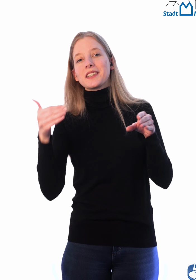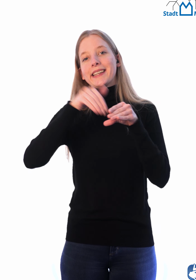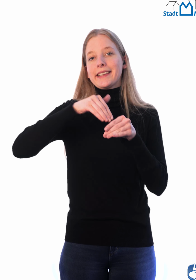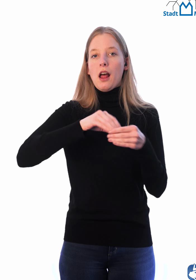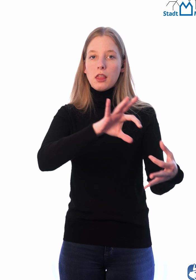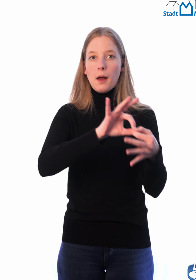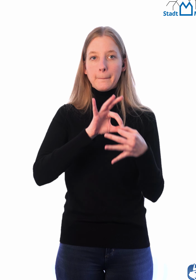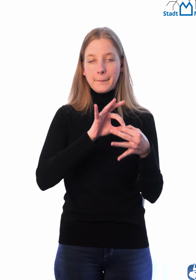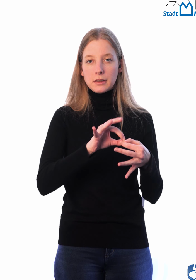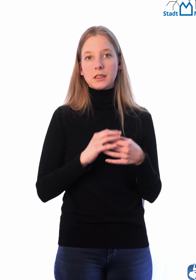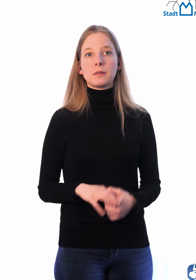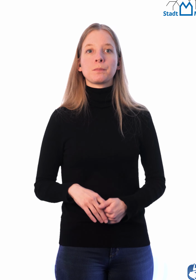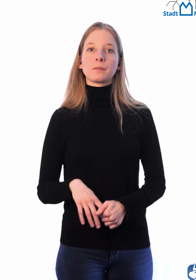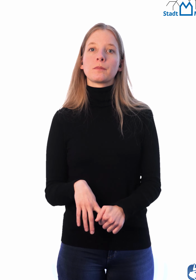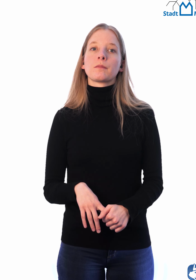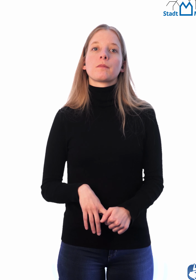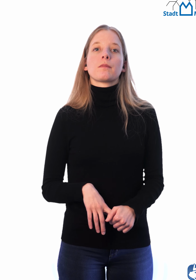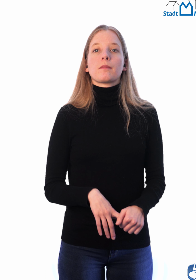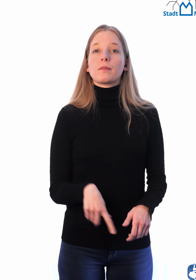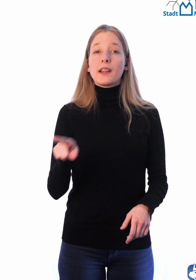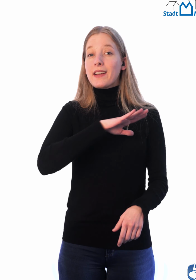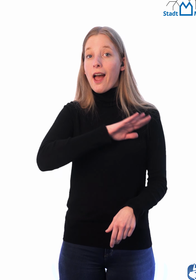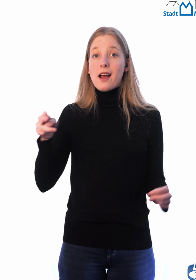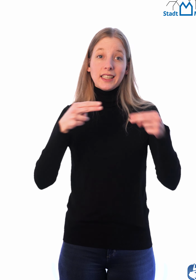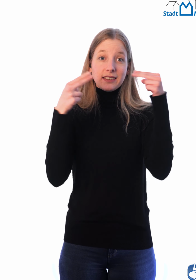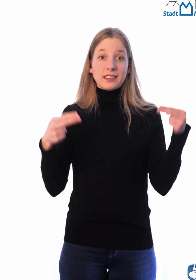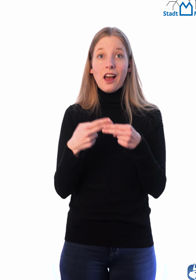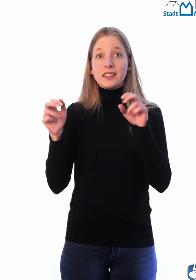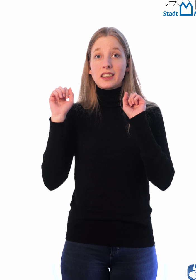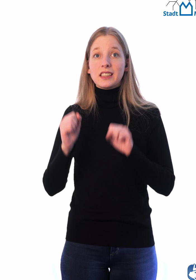Das hängt von dem Inhalt ab. Das finden Sie auf allen Seiten